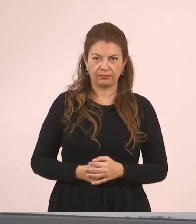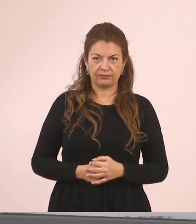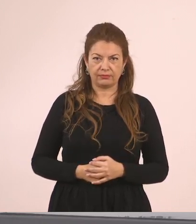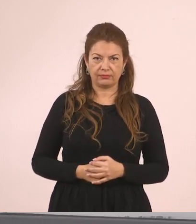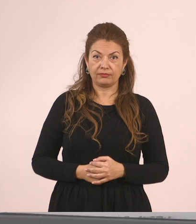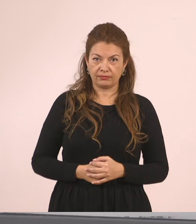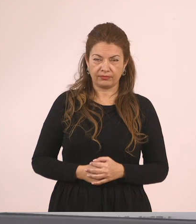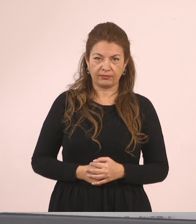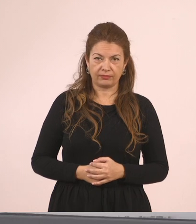Να το και το διορθώνω.